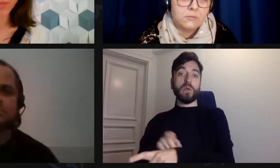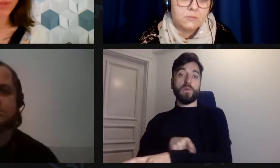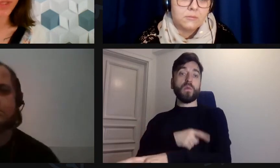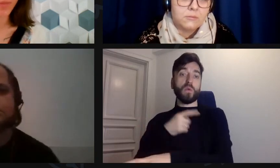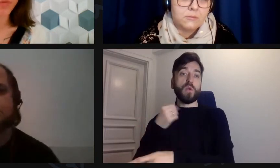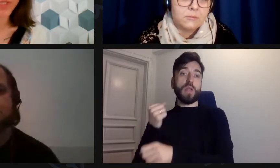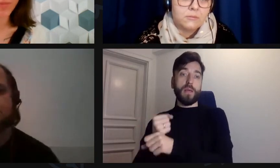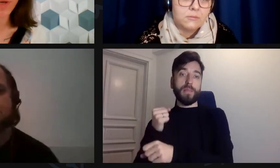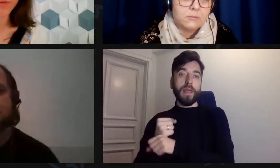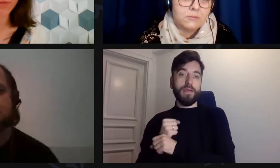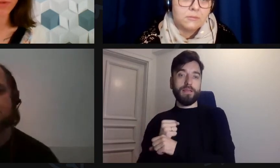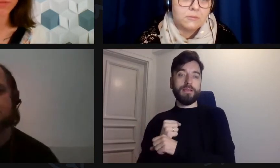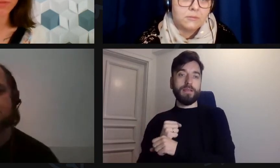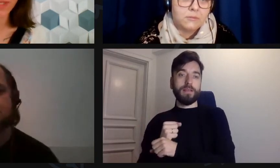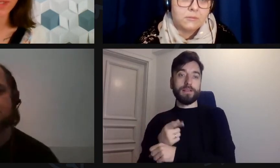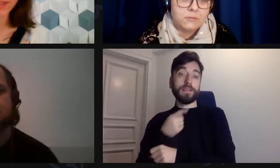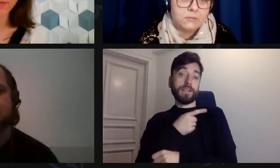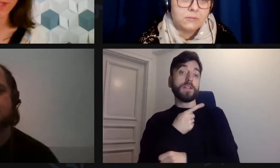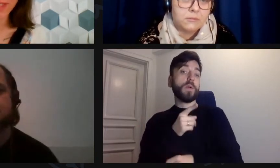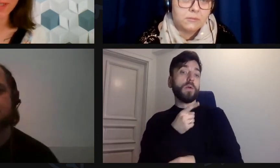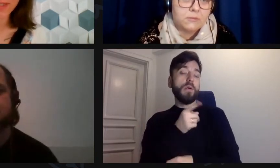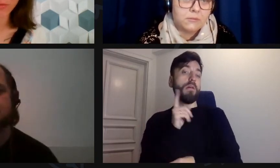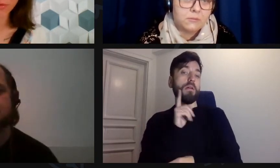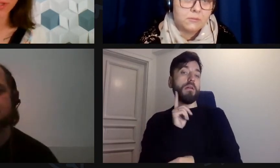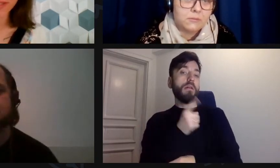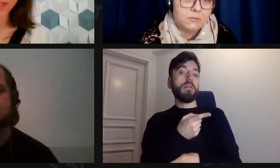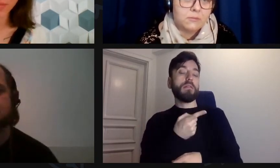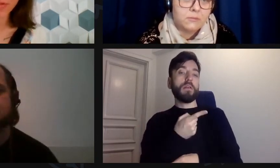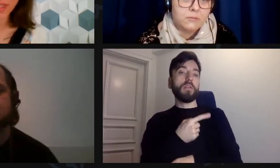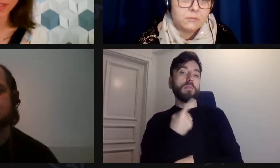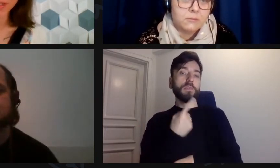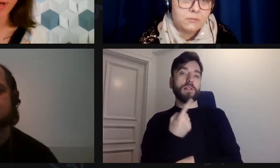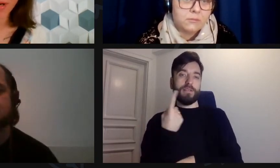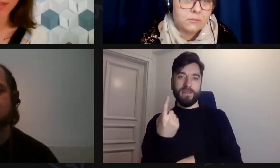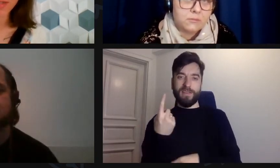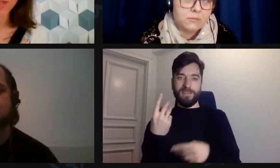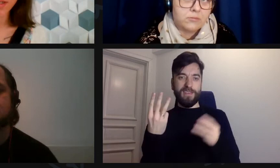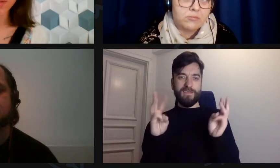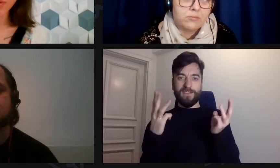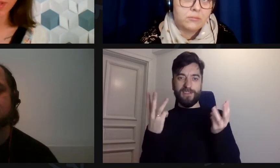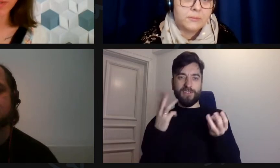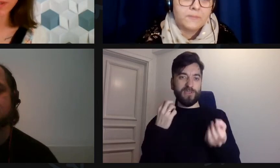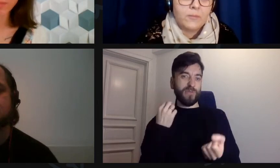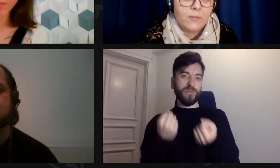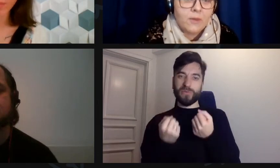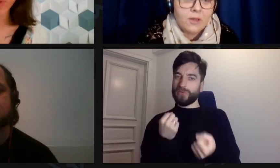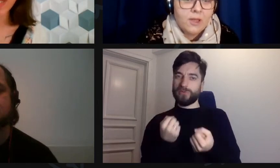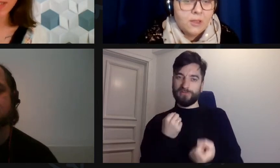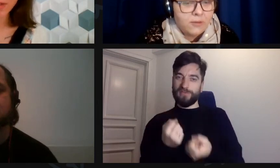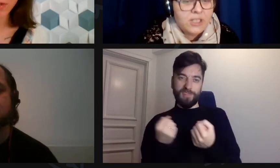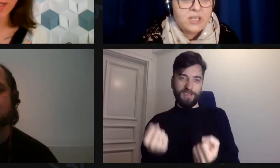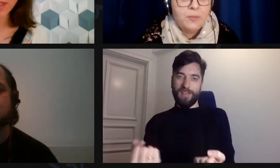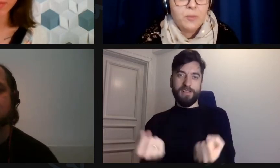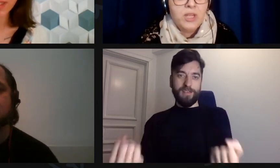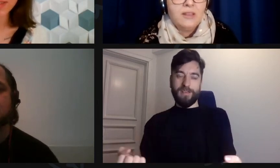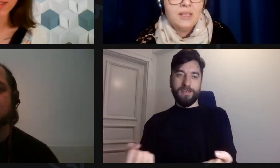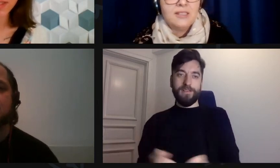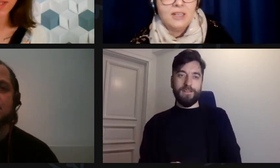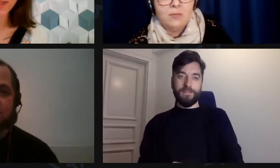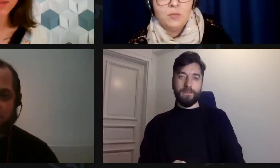bo tak jak powiedział Paweł, na jednych warsztatach nie może zdziała za dużo, możemy pokazać czym ten cyrk jest.